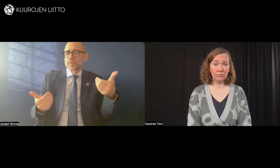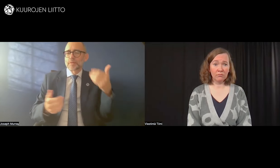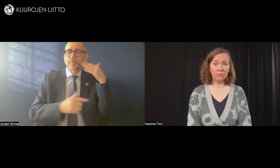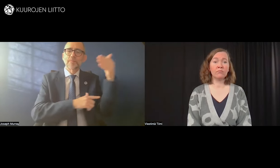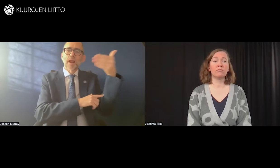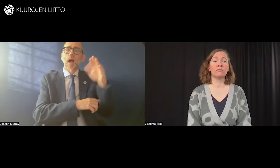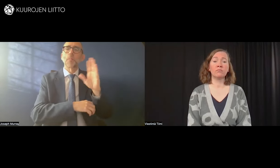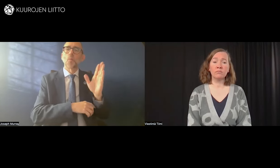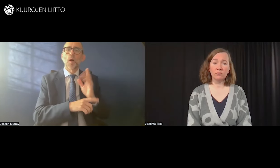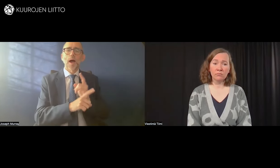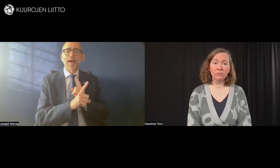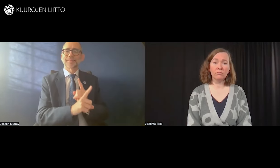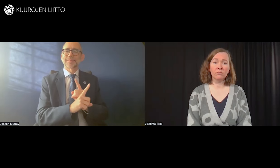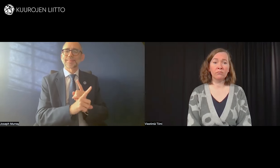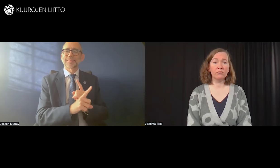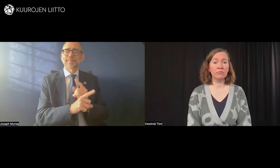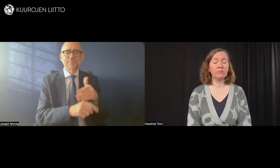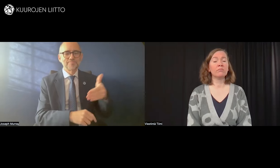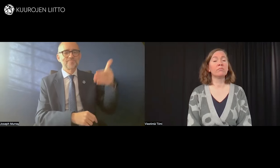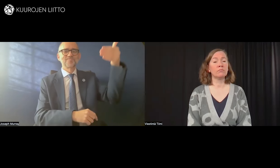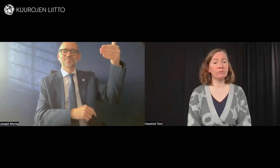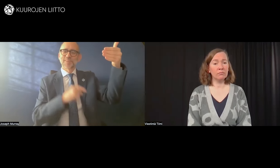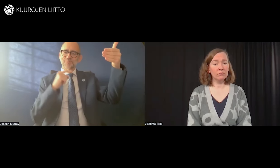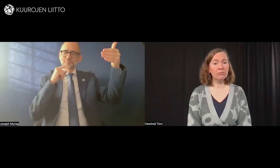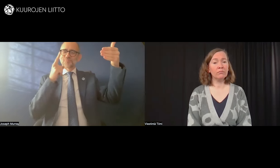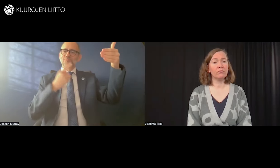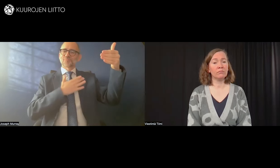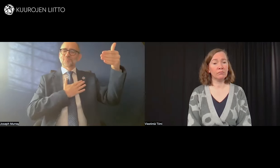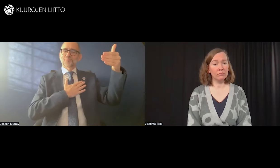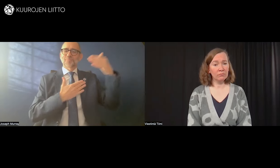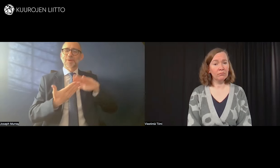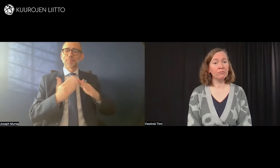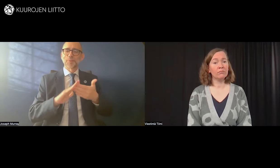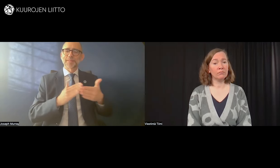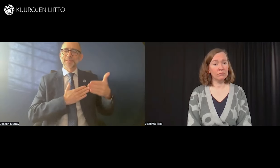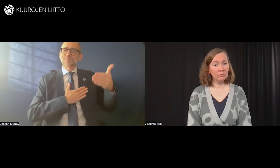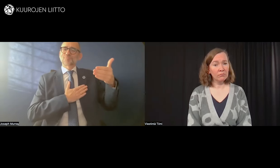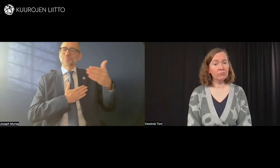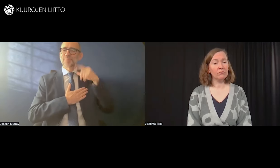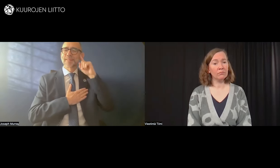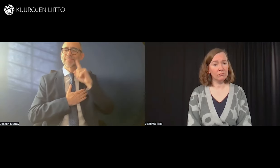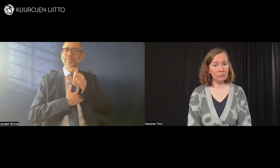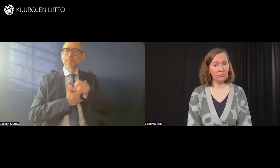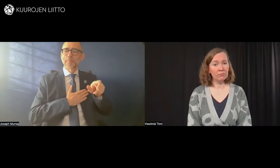Se liittyy kuurojen omaan identiteettiin ja ylpeyteen omasta yhteisöstään.